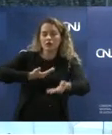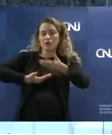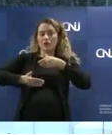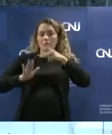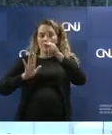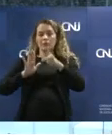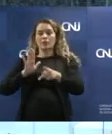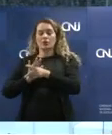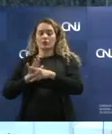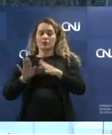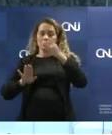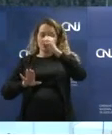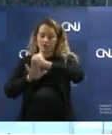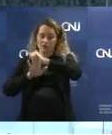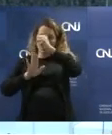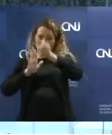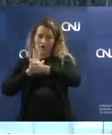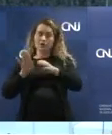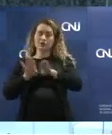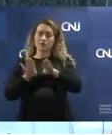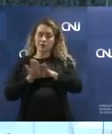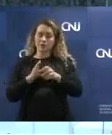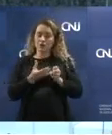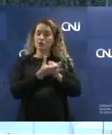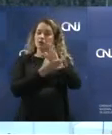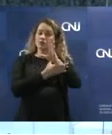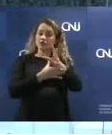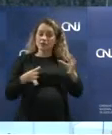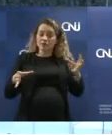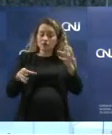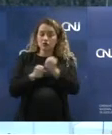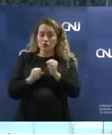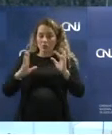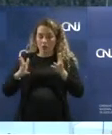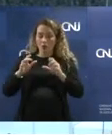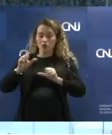Esse lançamento completa a transformação iniciada em 2020,